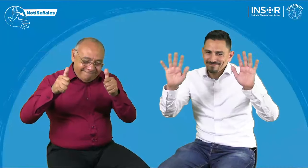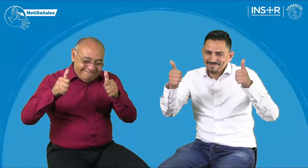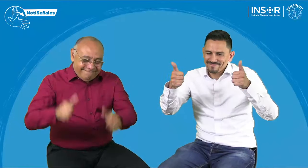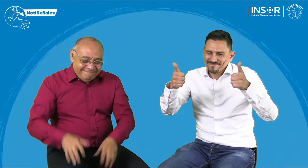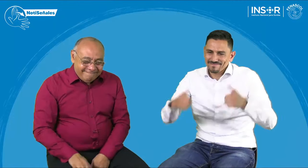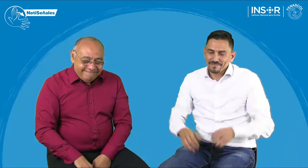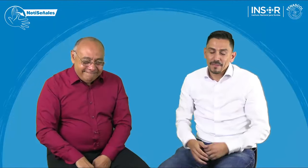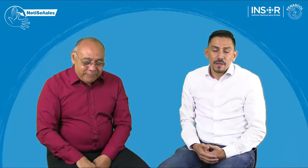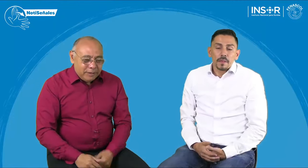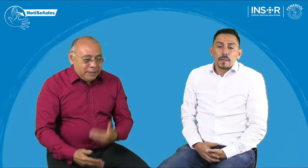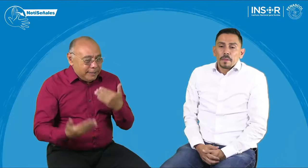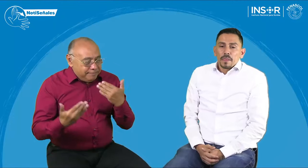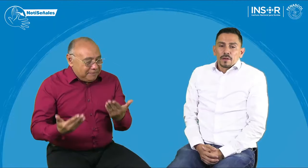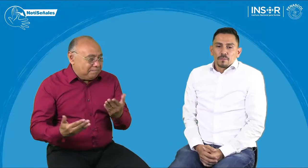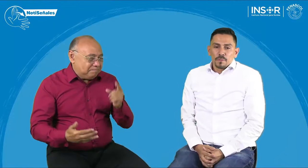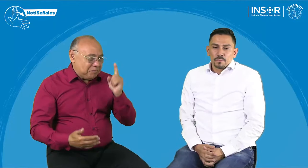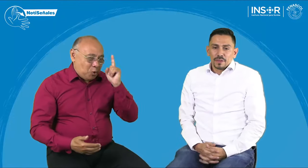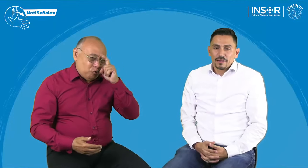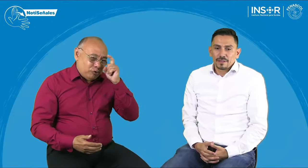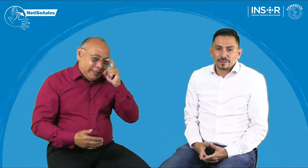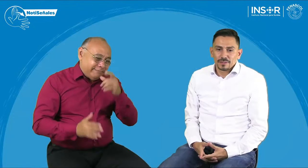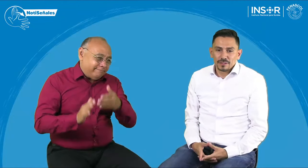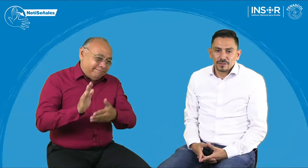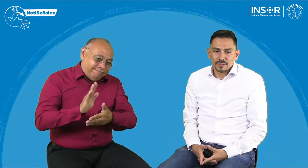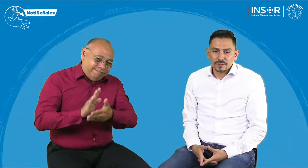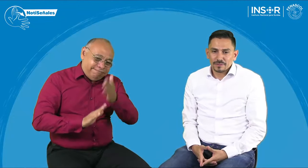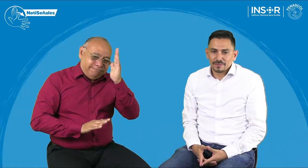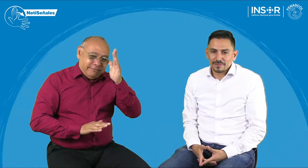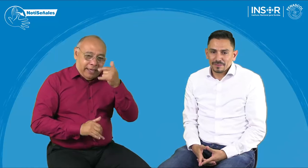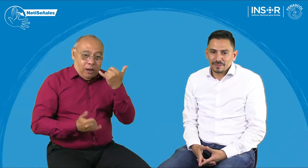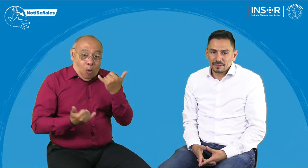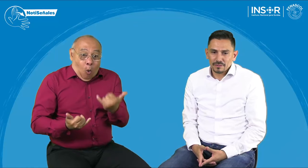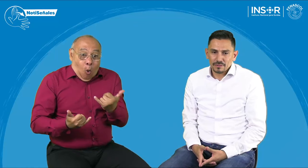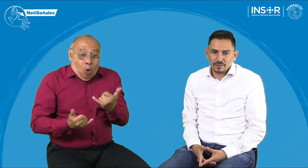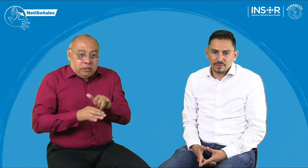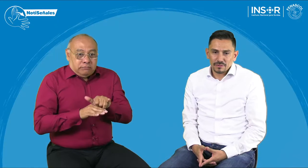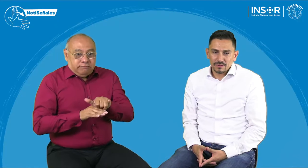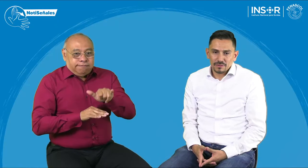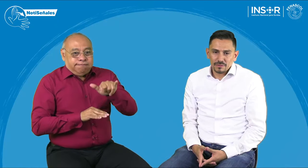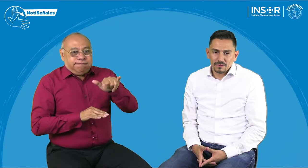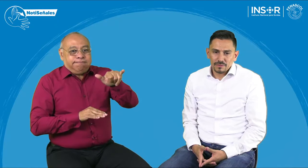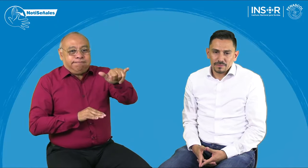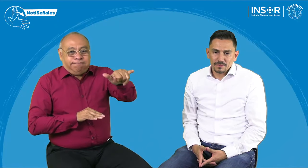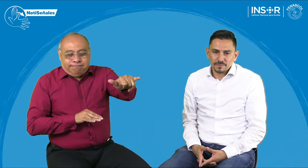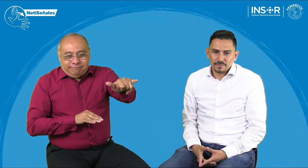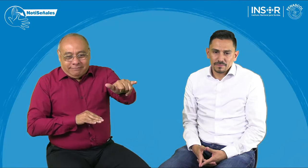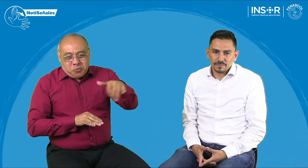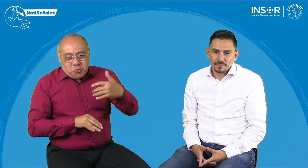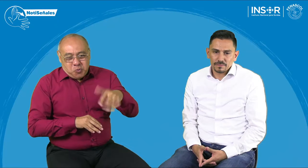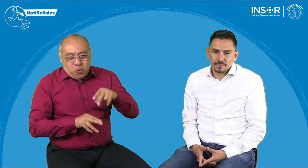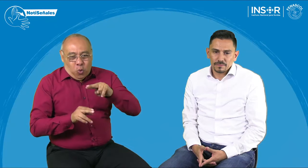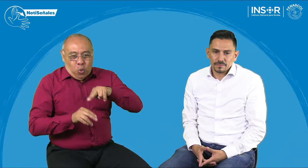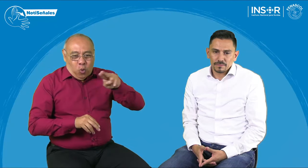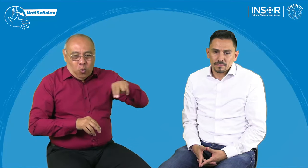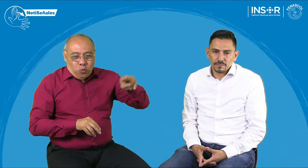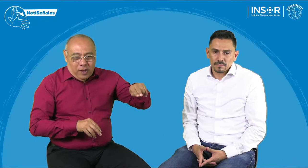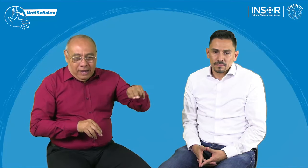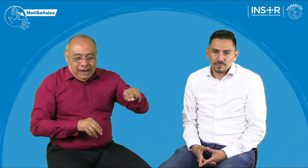trabajando, gracias. Adiós. muy